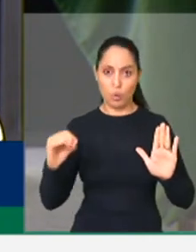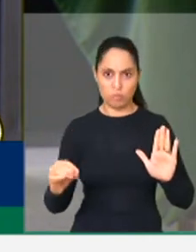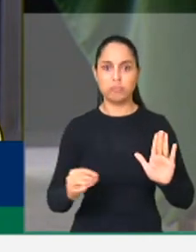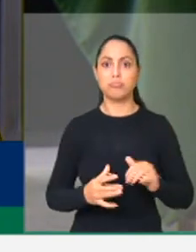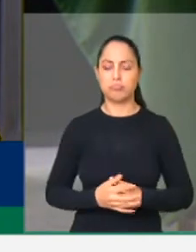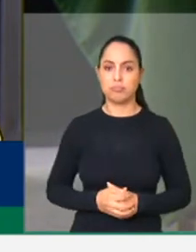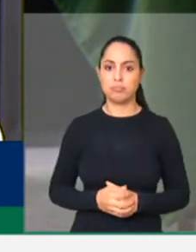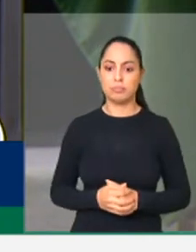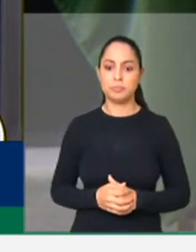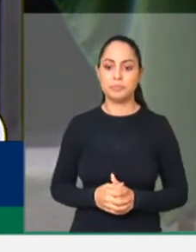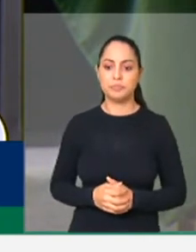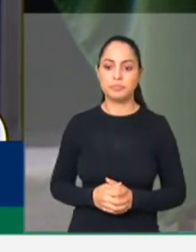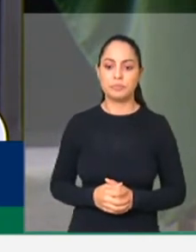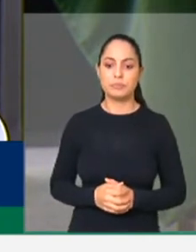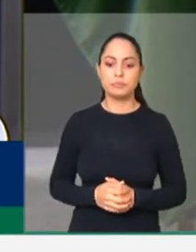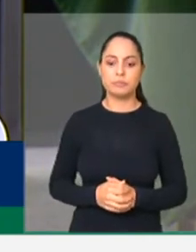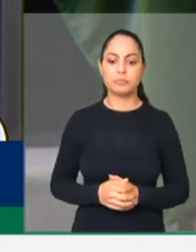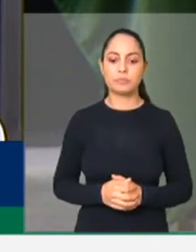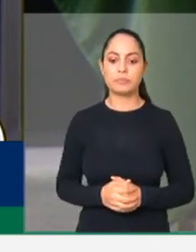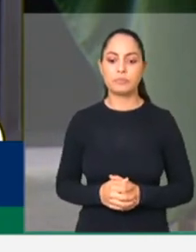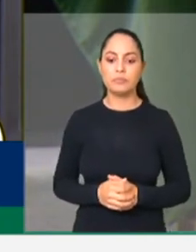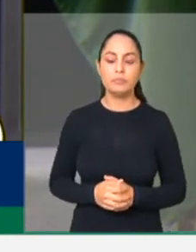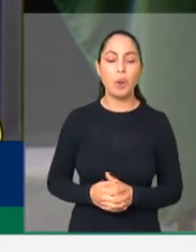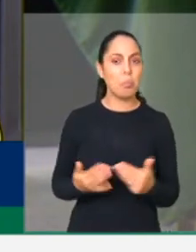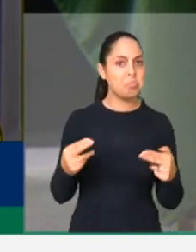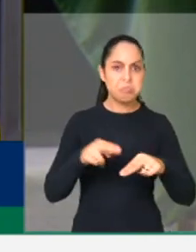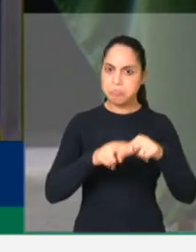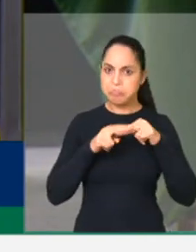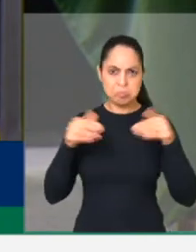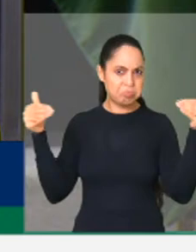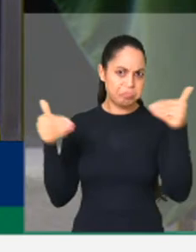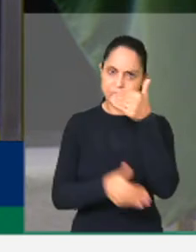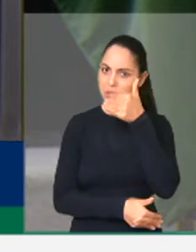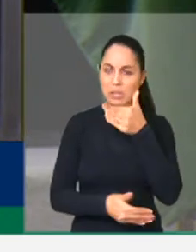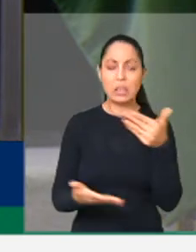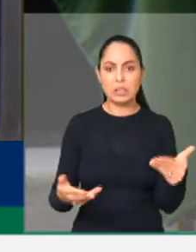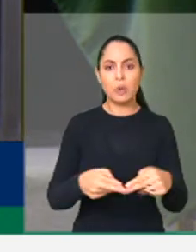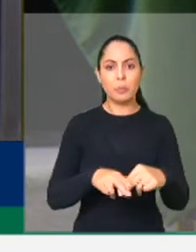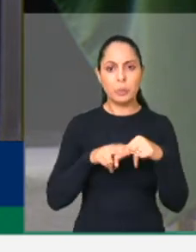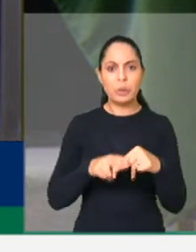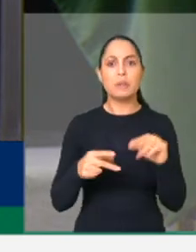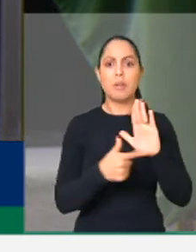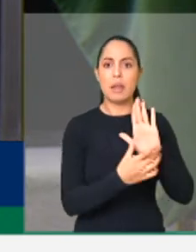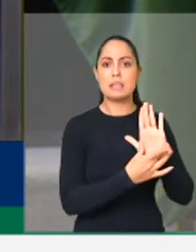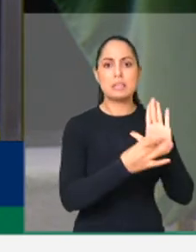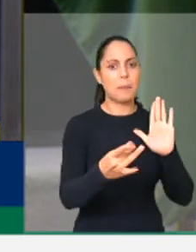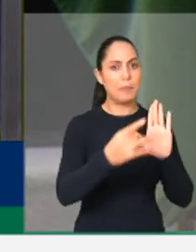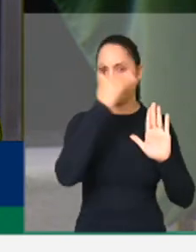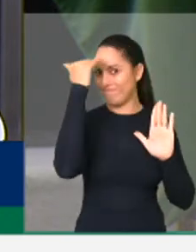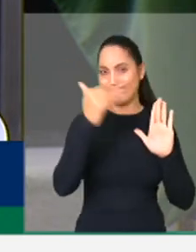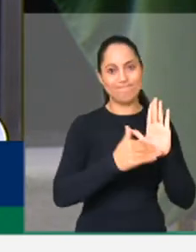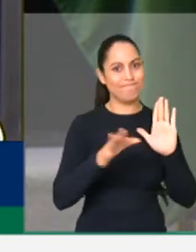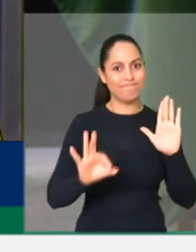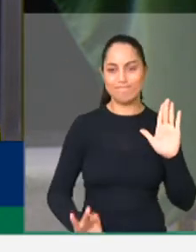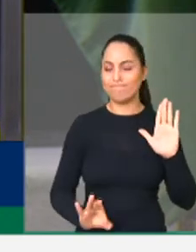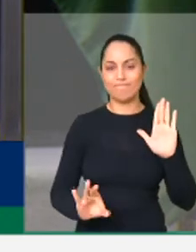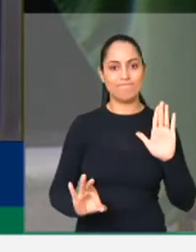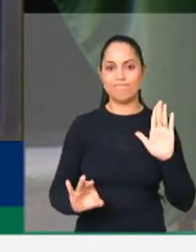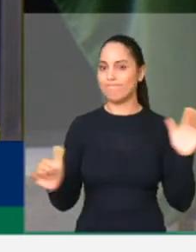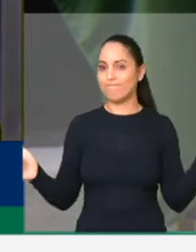ATENDER PRODUTORES RURAIS QUE POSSUAM DÍVIDAS RURAIS FORA DO SISTEMA FINANCEIRO. DISPOSITIVO QUE PREVÊQUE A UNIÃO DEVERÁCONCEDER